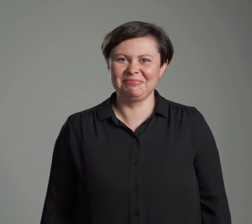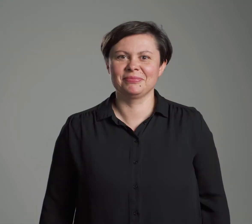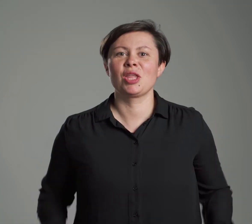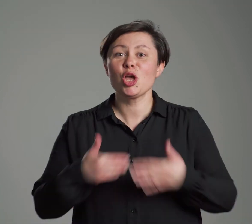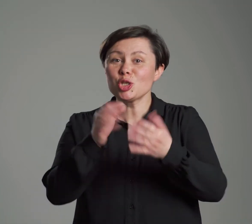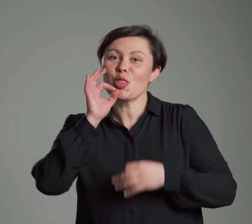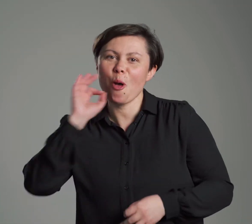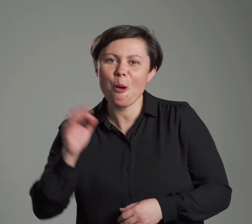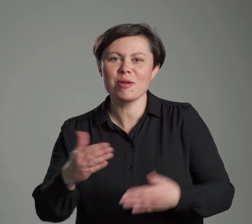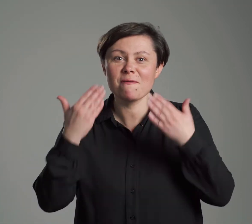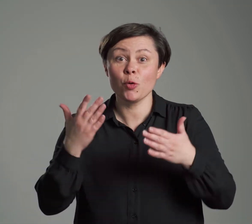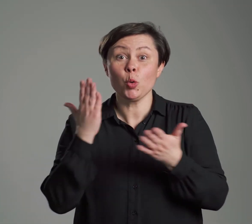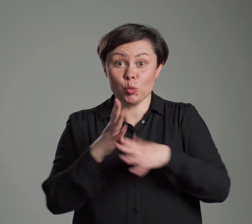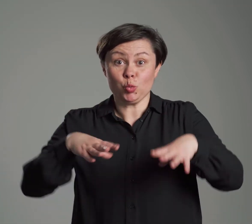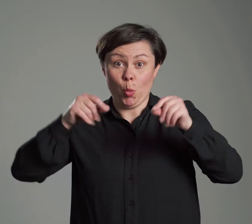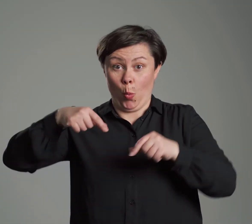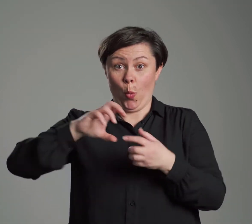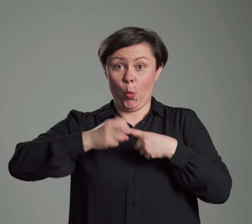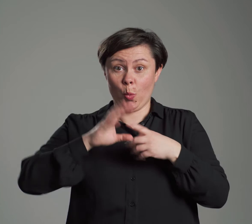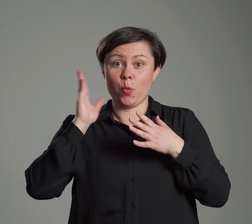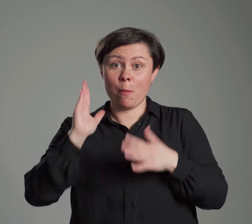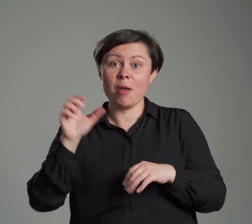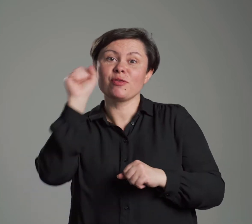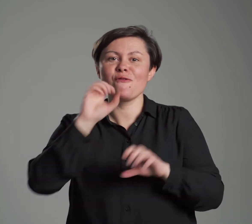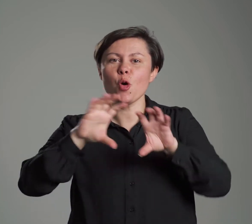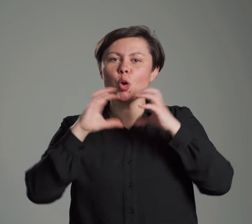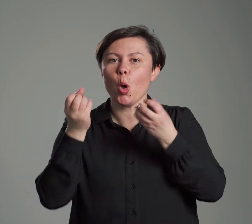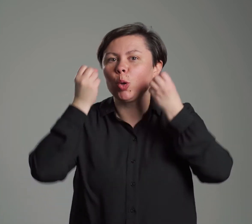Dzień dobry. Już na początku grudnia odbędzie się Wrocławski Kongres Kultury!